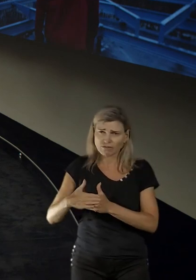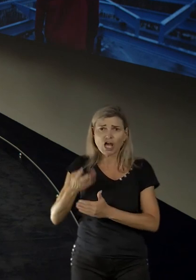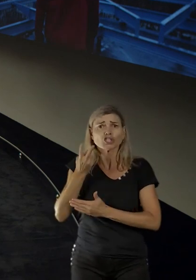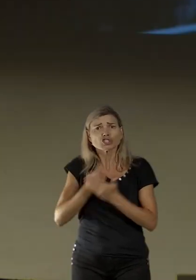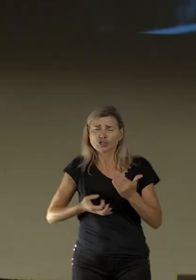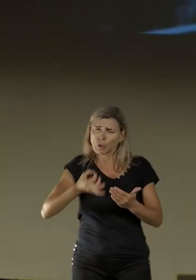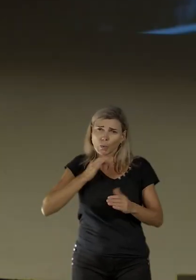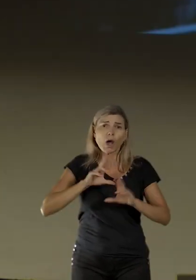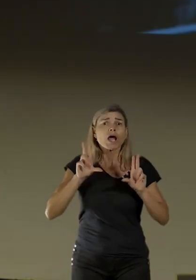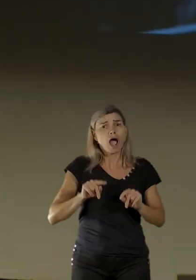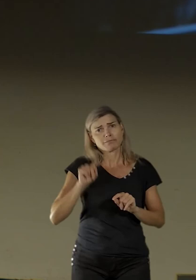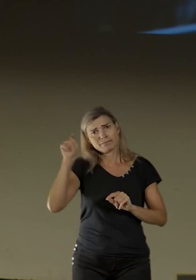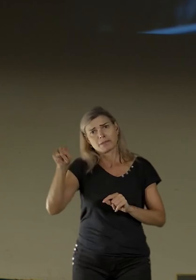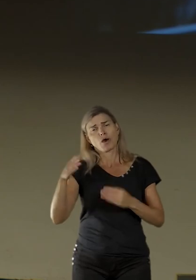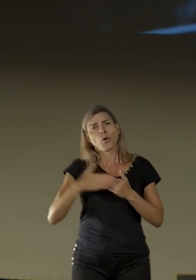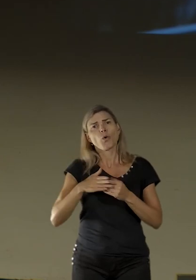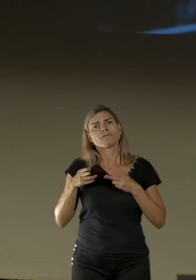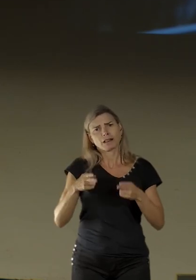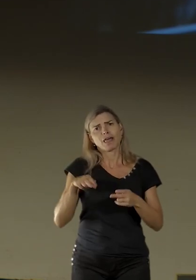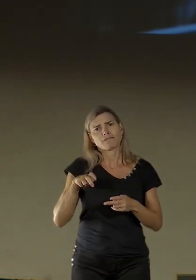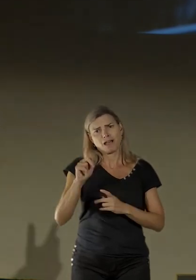Třeba na náplavku. Mějte se krásně. Děkuju, že jste tady byli.